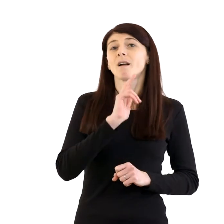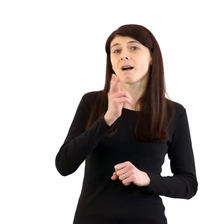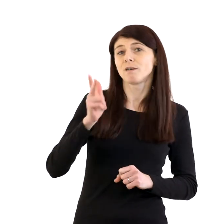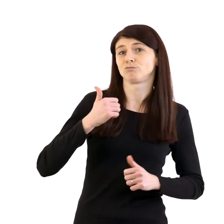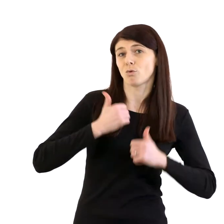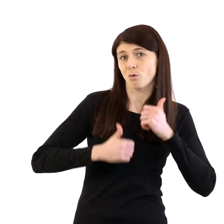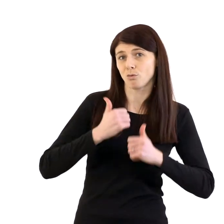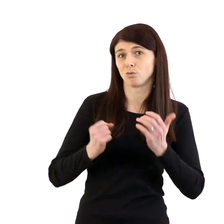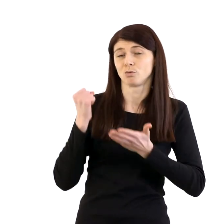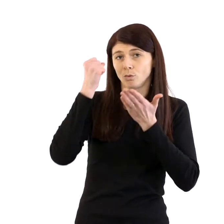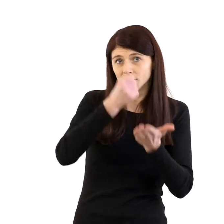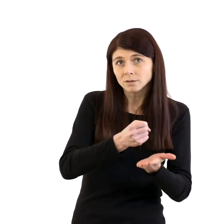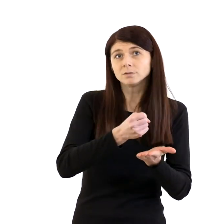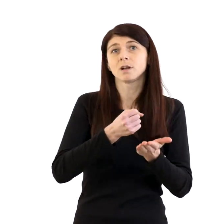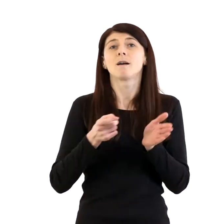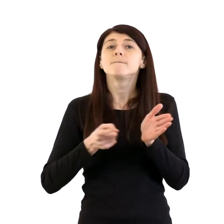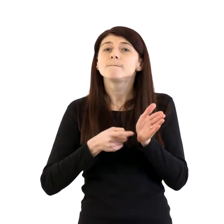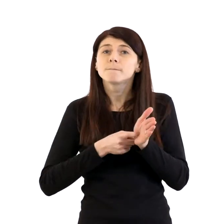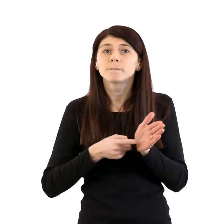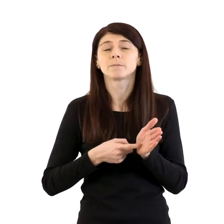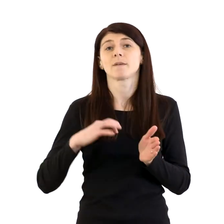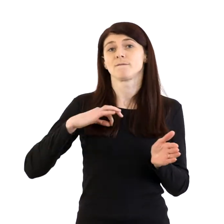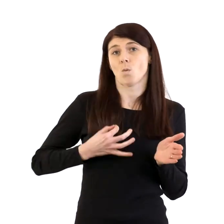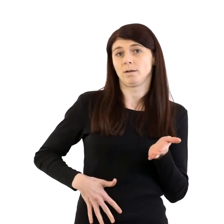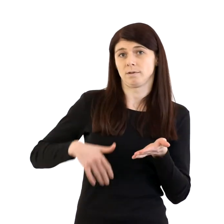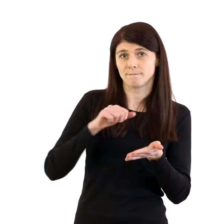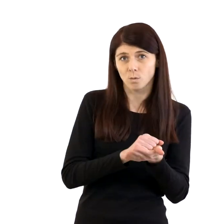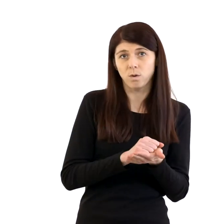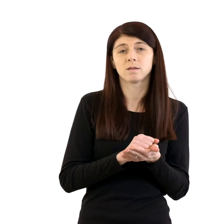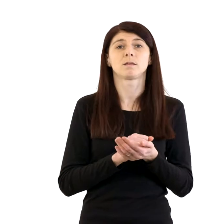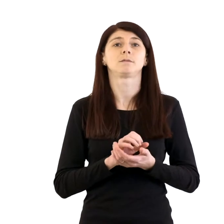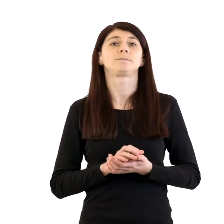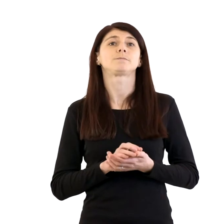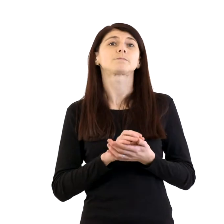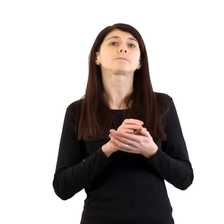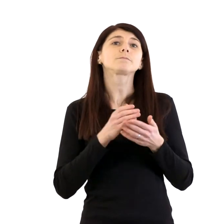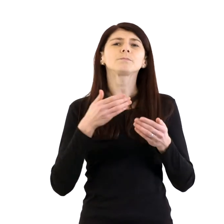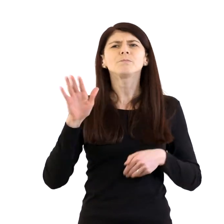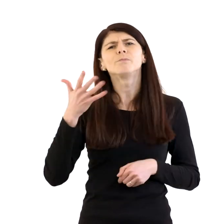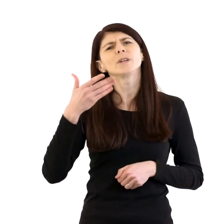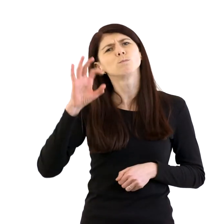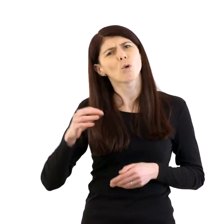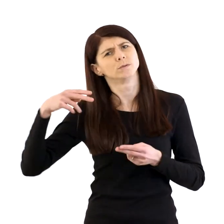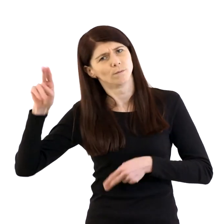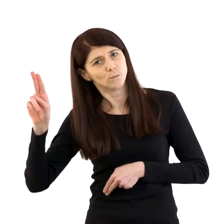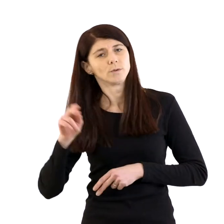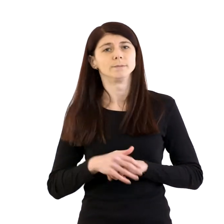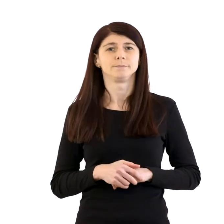W każdym konkursie o dotację jest wymagany wkład własny (od 5% w górę).